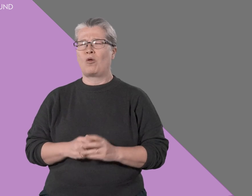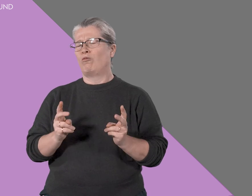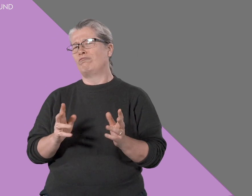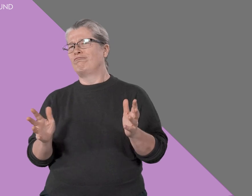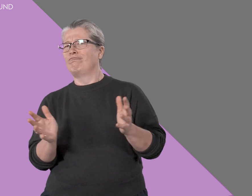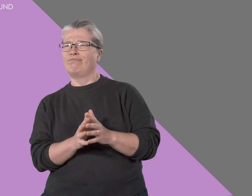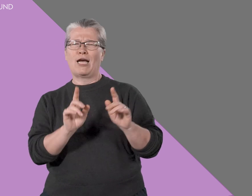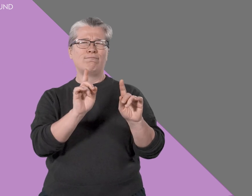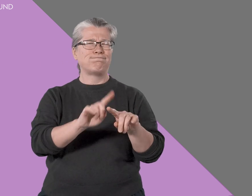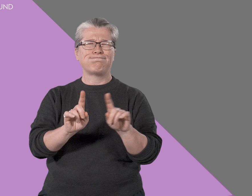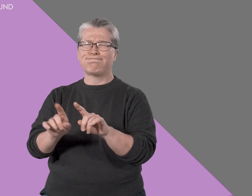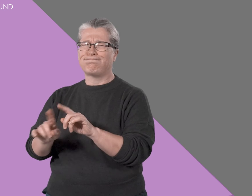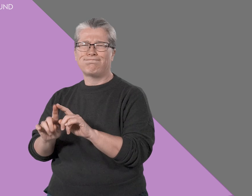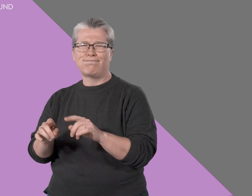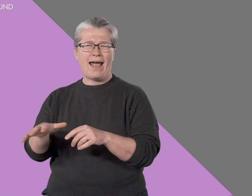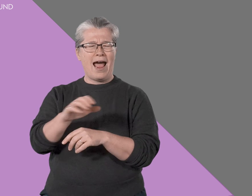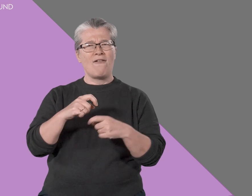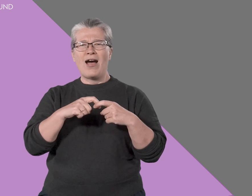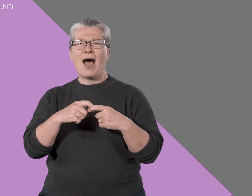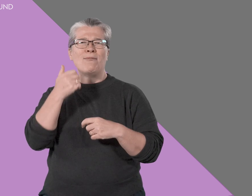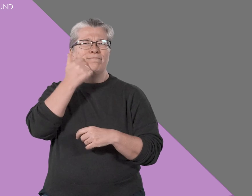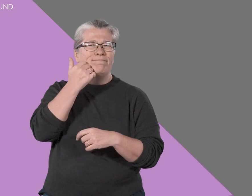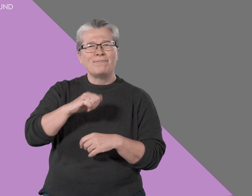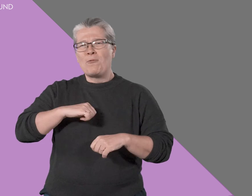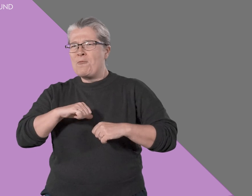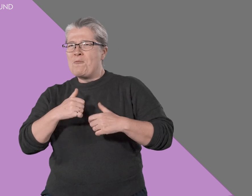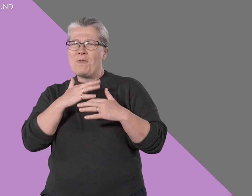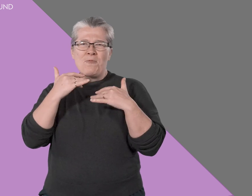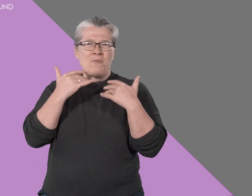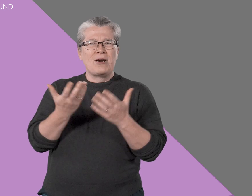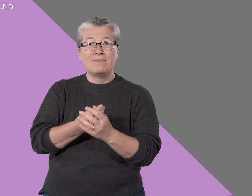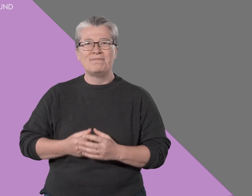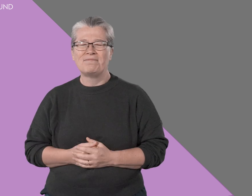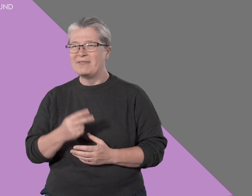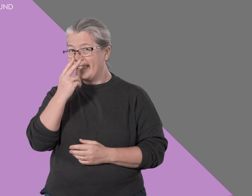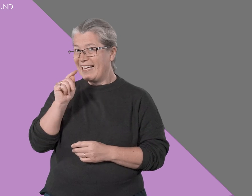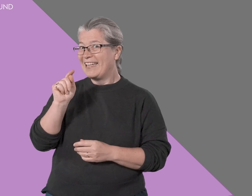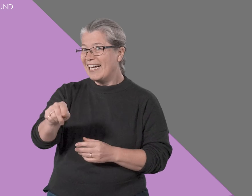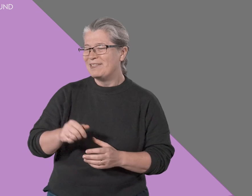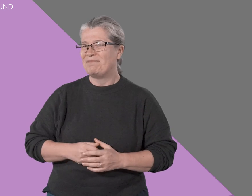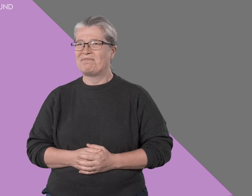samt givetvis en massa annat skoj för hela familjen. Vi ses där!